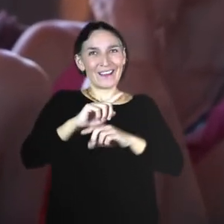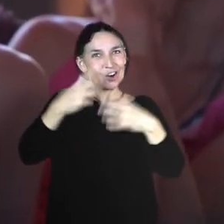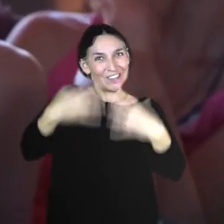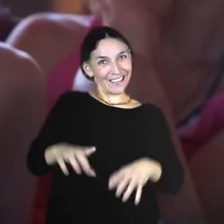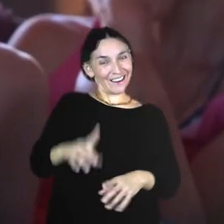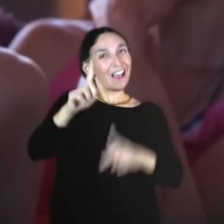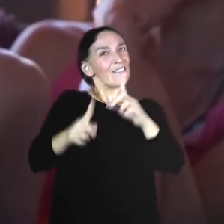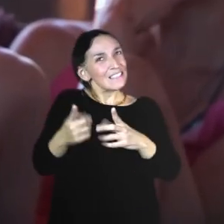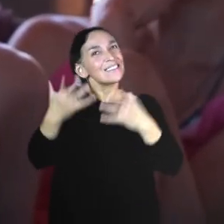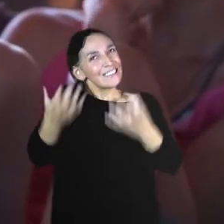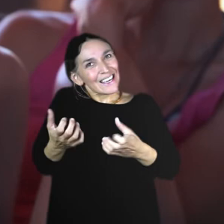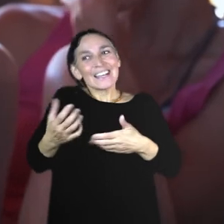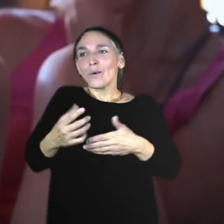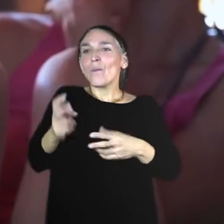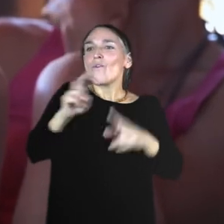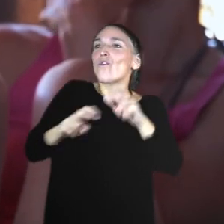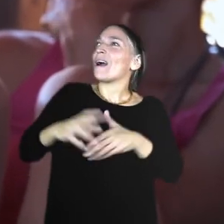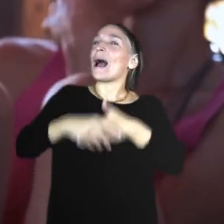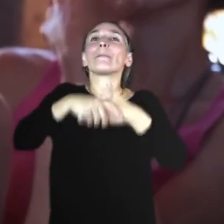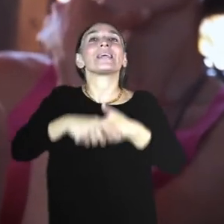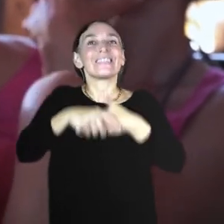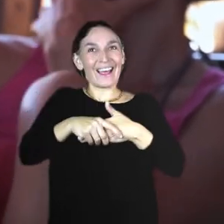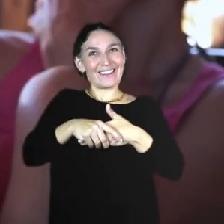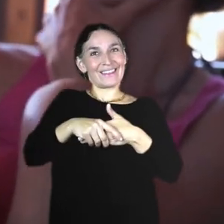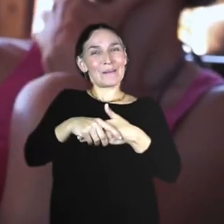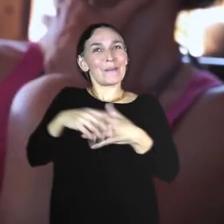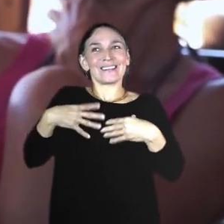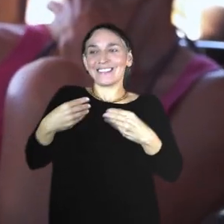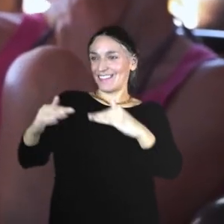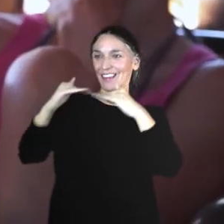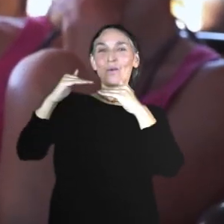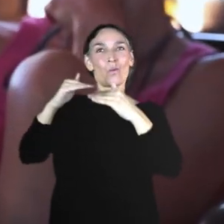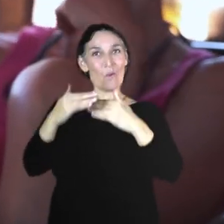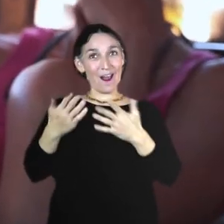pero quiere una amistad, en la cual no sentirse débil,